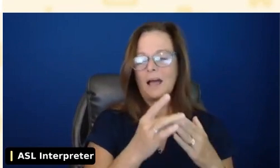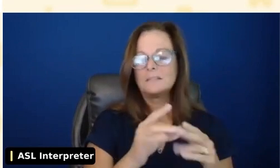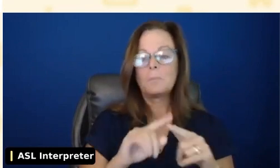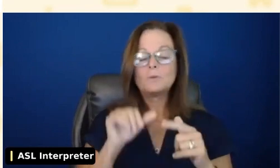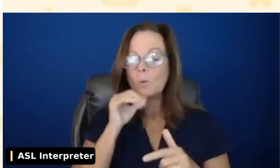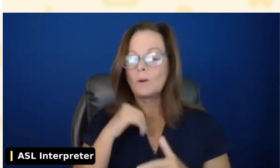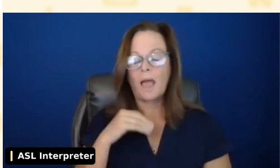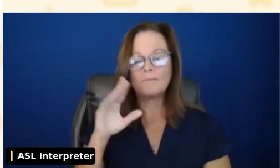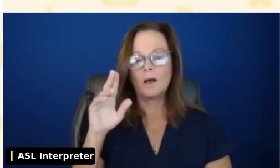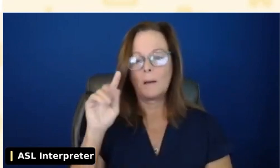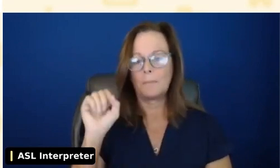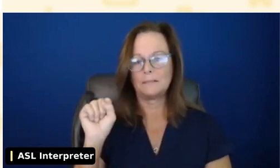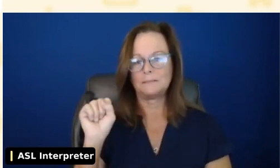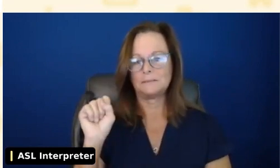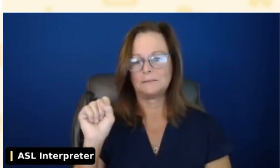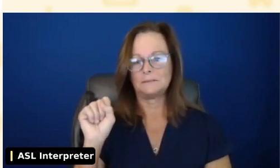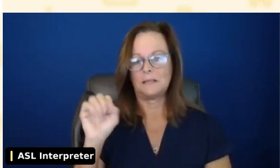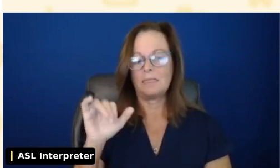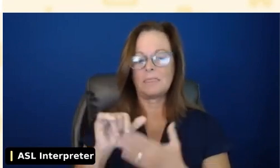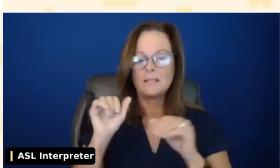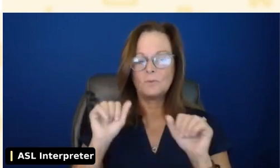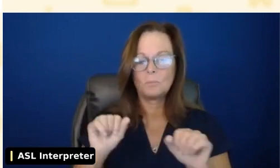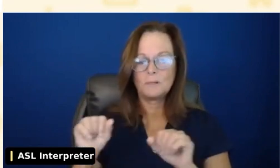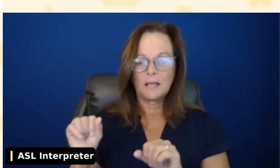Porque robusto es para el contenido que estás creando tú mismo.